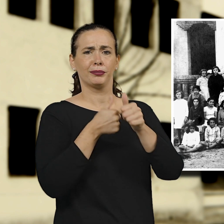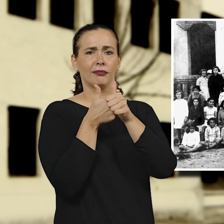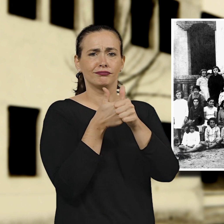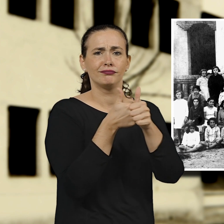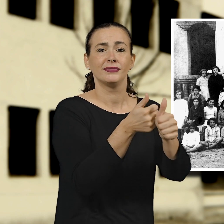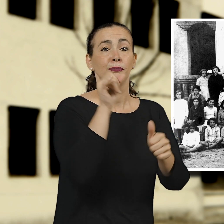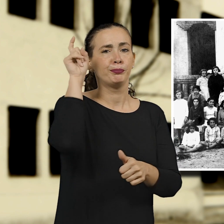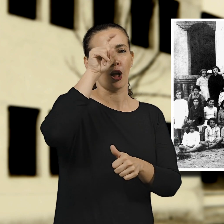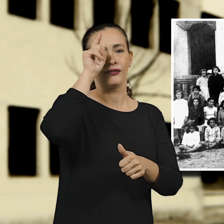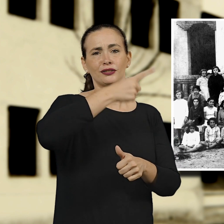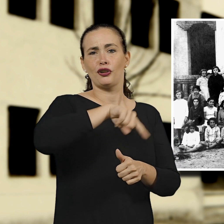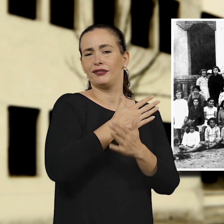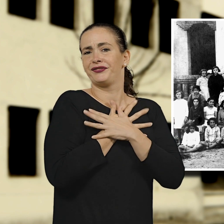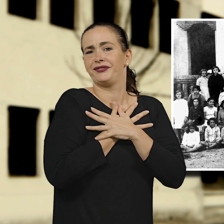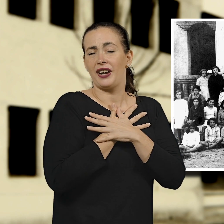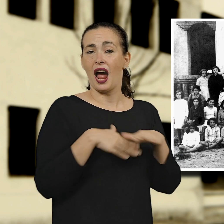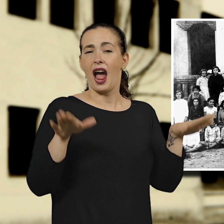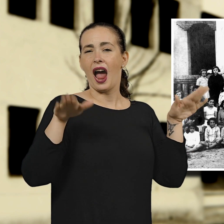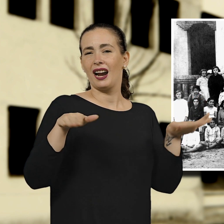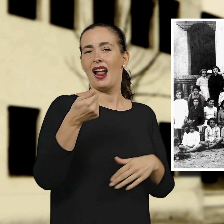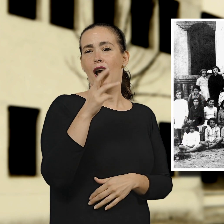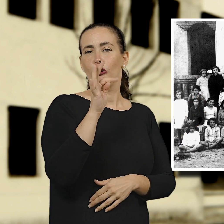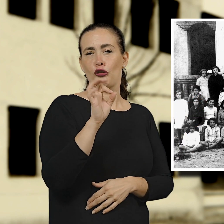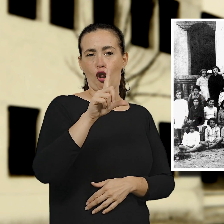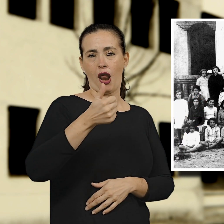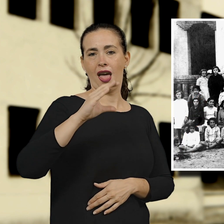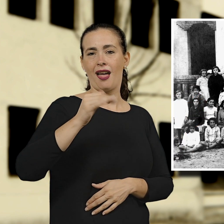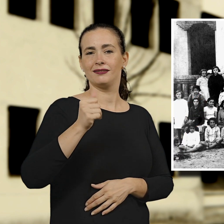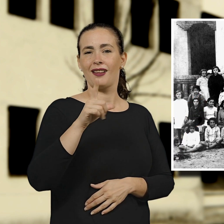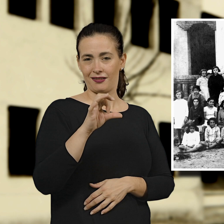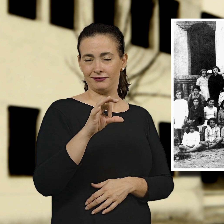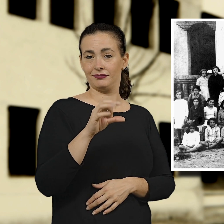meteorològica i un dels seus mestres en particular: Àngel Artola i Casals,